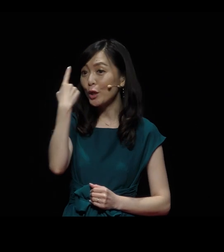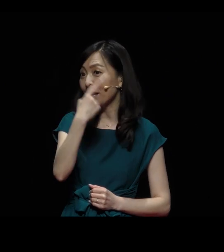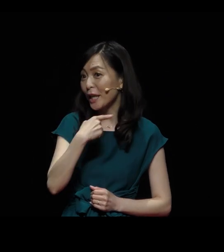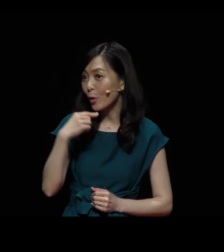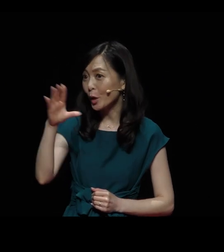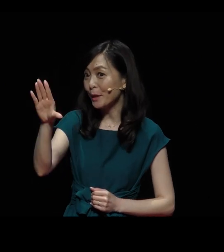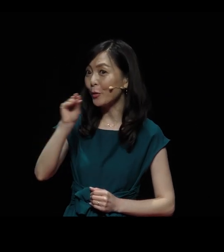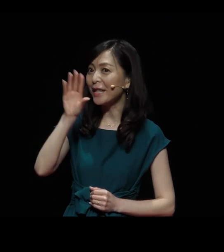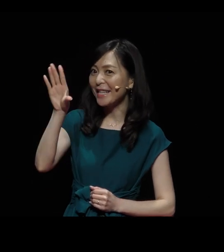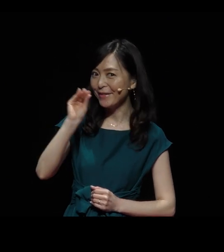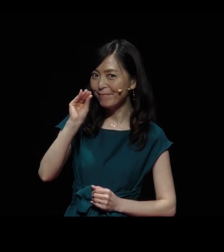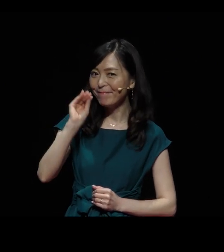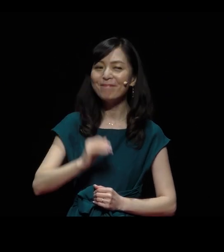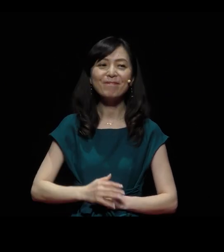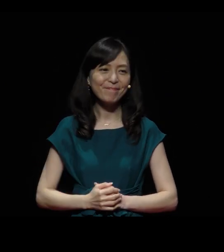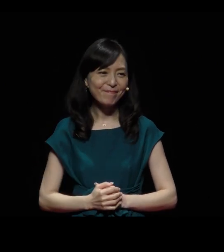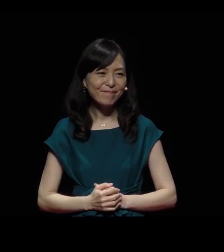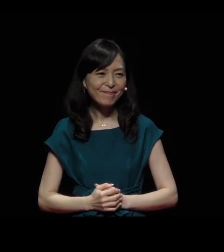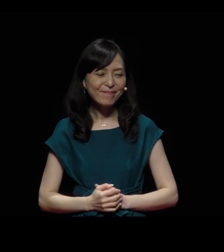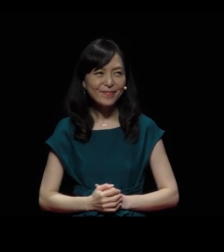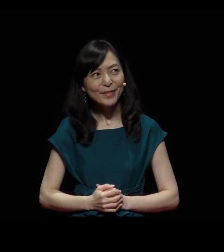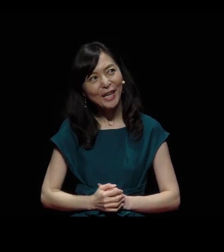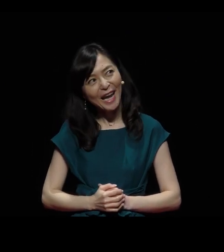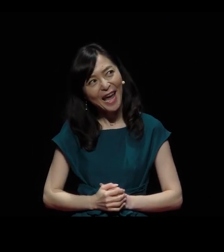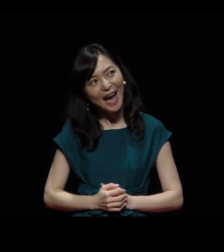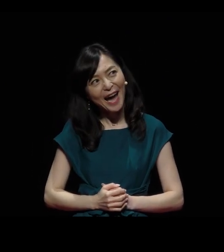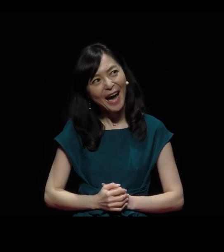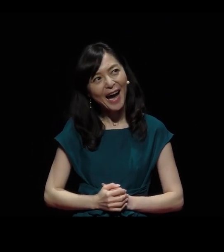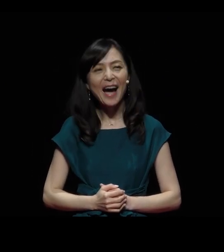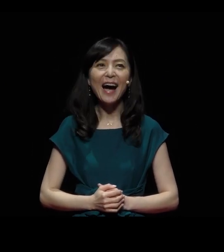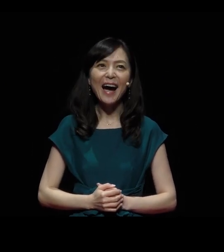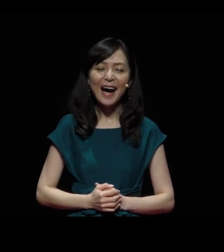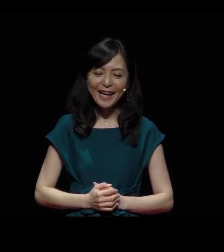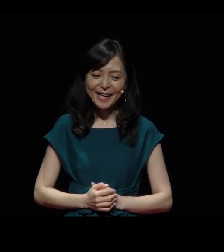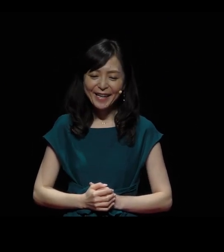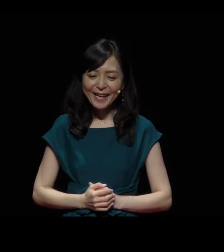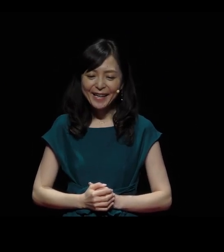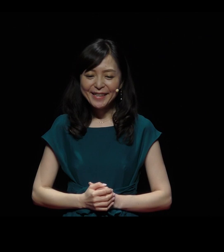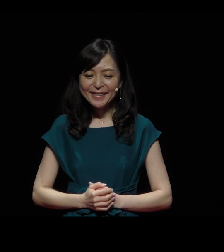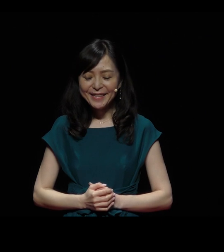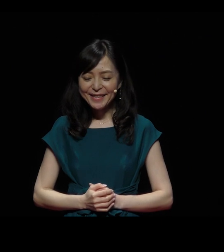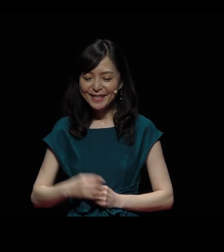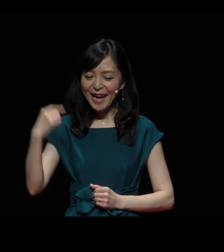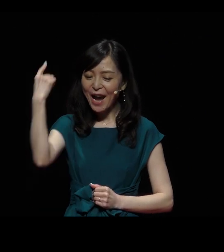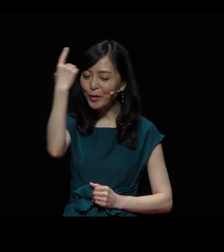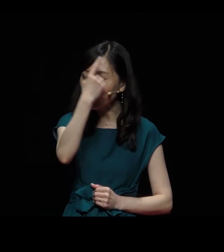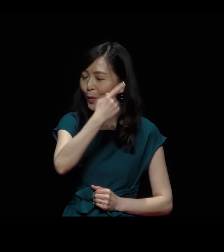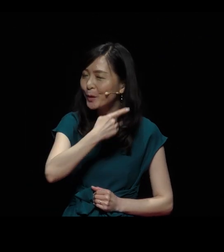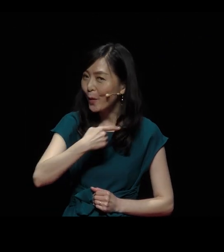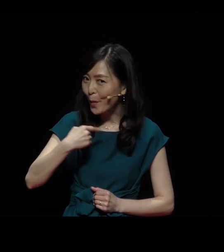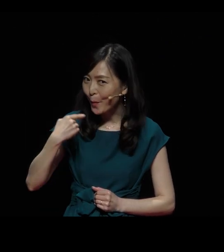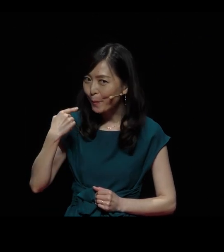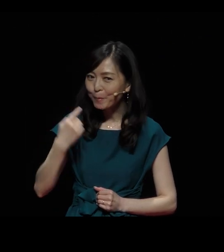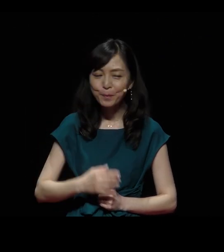Leer los labios. Y las expresiones de la cara.